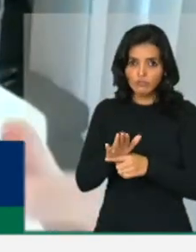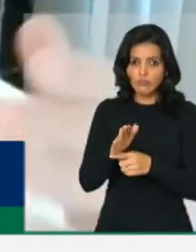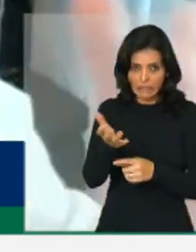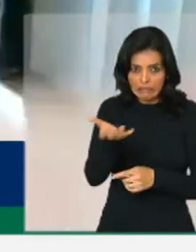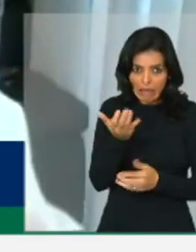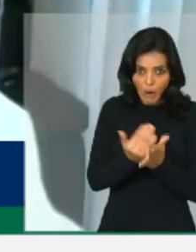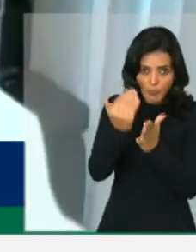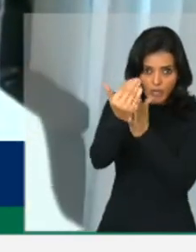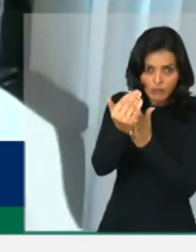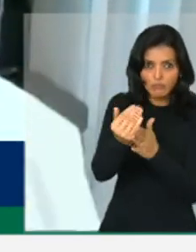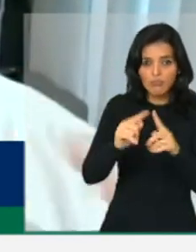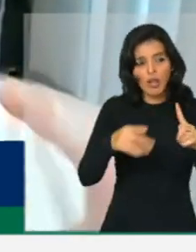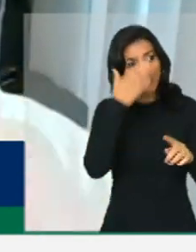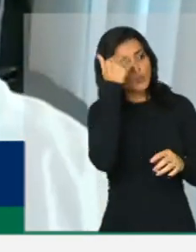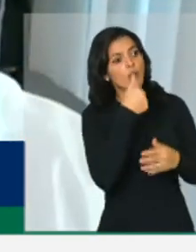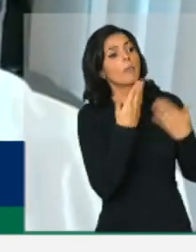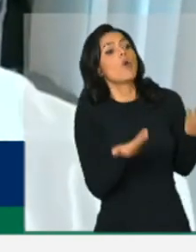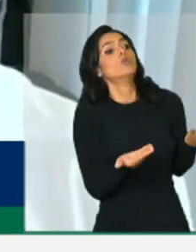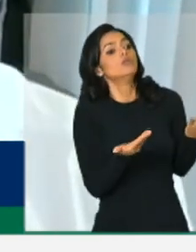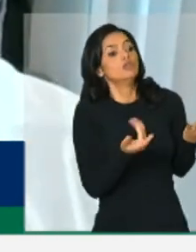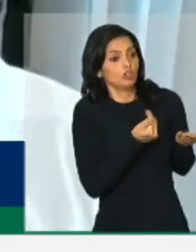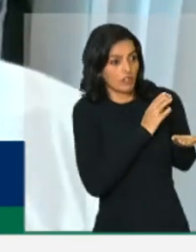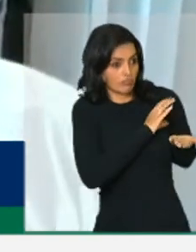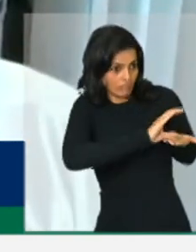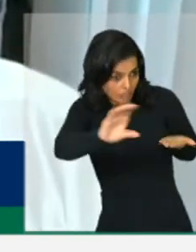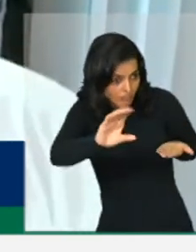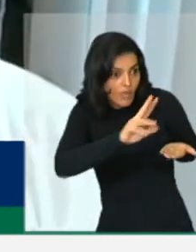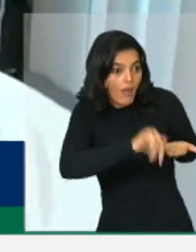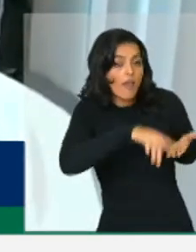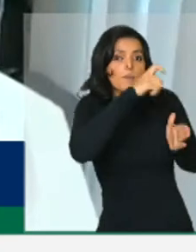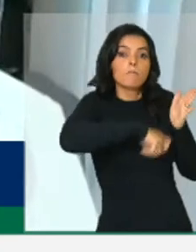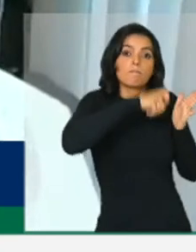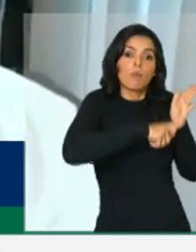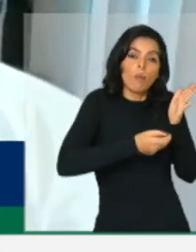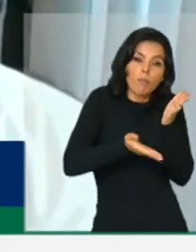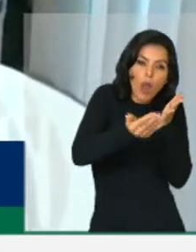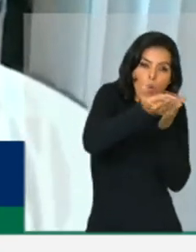DE ONDE SAI O DINHEIRO. É BOM ESTUDAR UM POUQUINHO DE ECONOMIA E EMPRESAS. -- [PRESIDENTE]: COMO